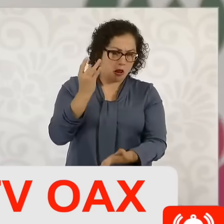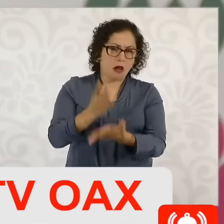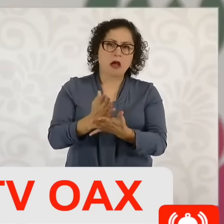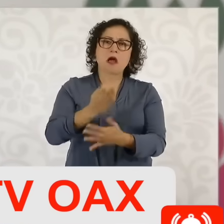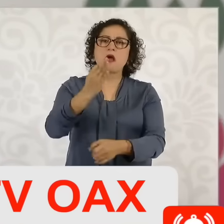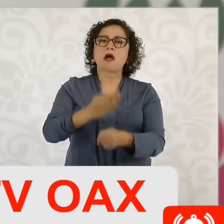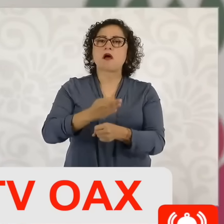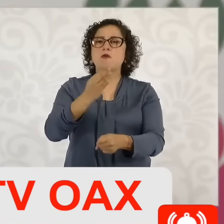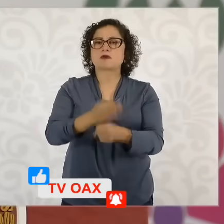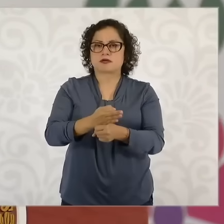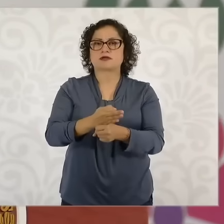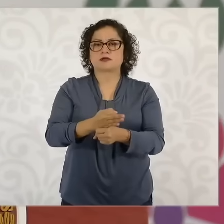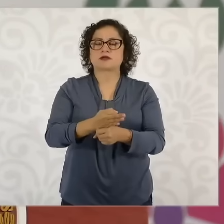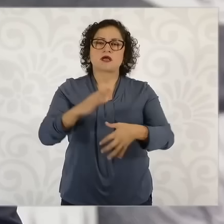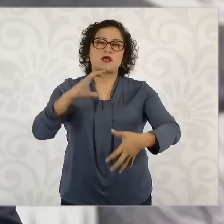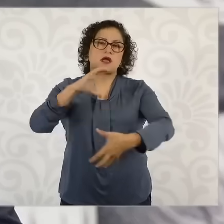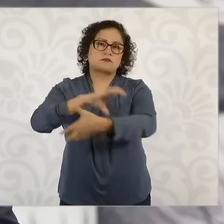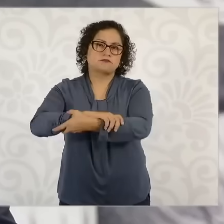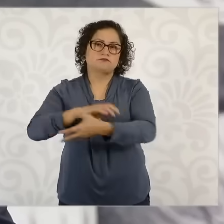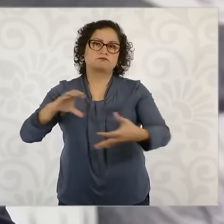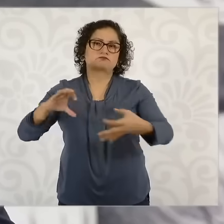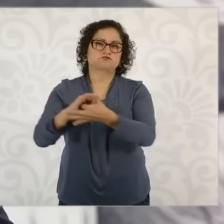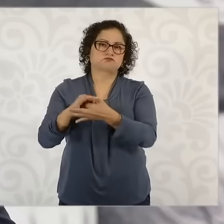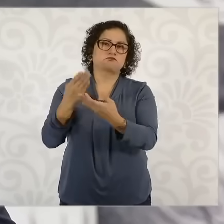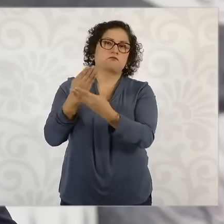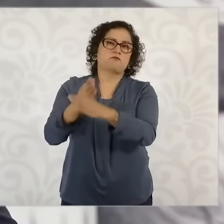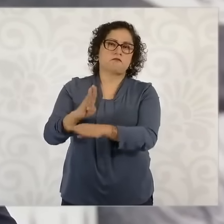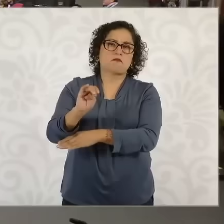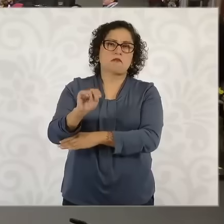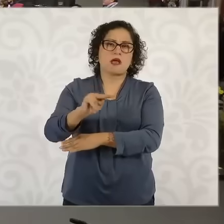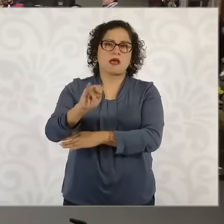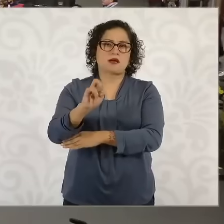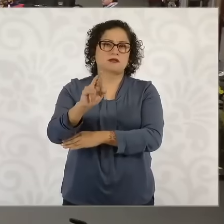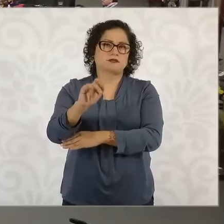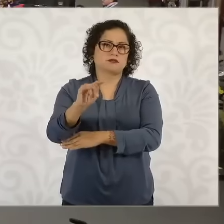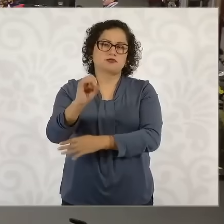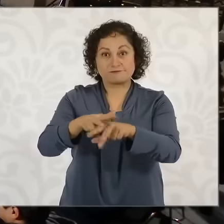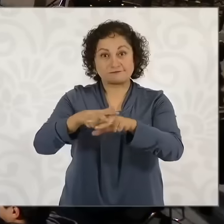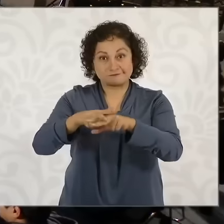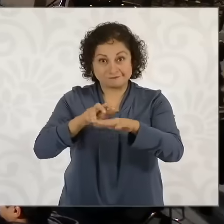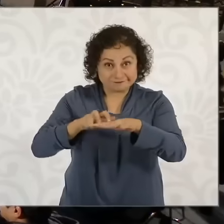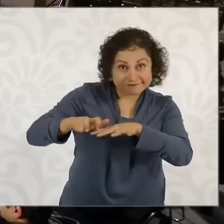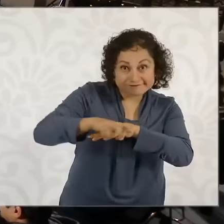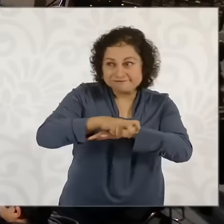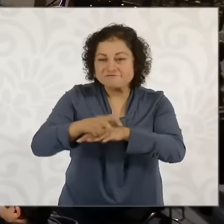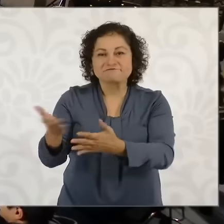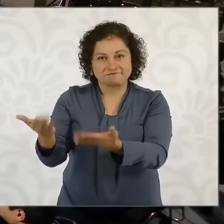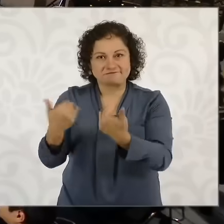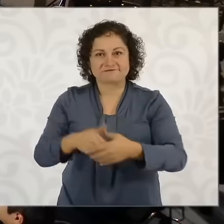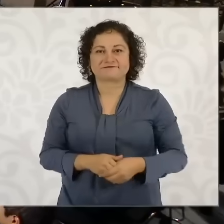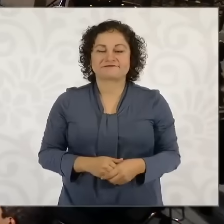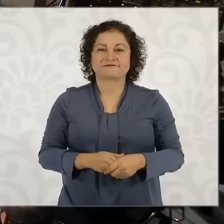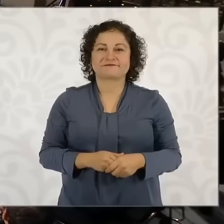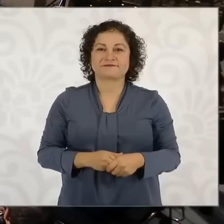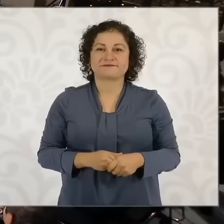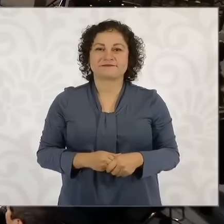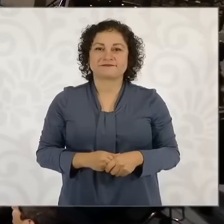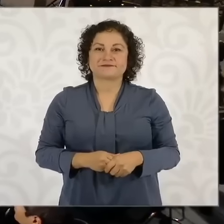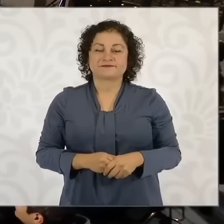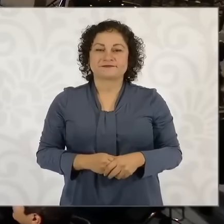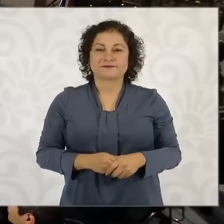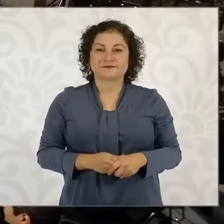muy importante y una alianza muy sólida con lo que es. Gracias, general. Y gracias, señor presidente,